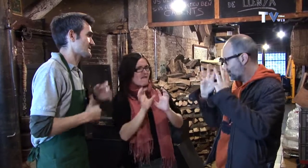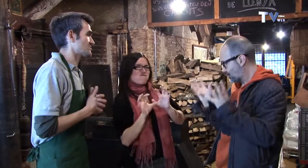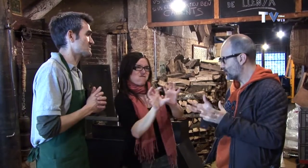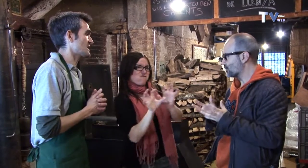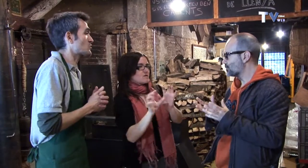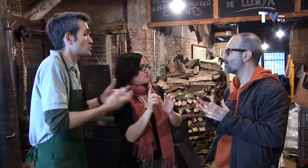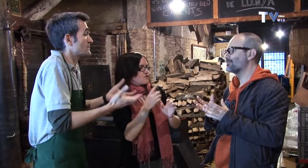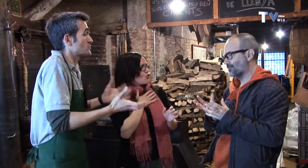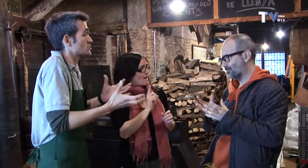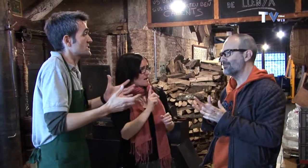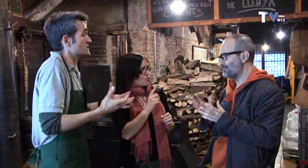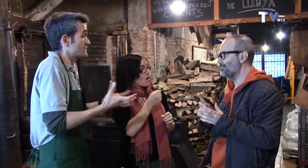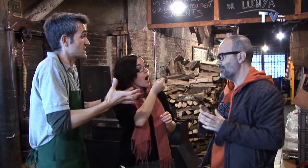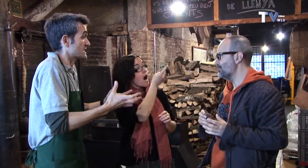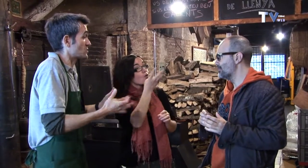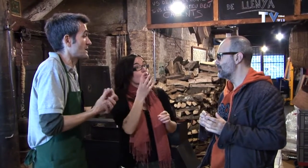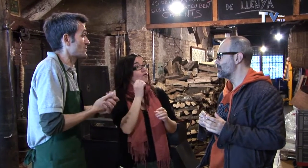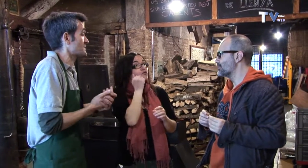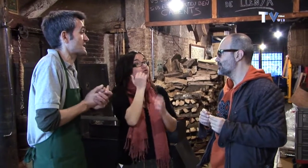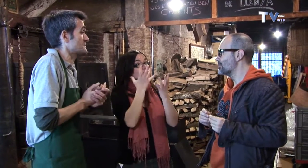Controlamos la temperatura pero no dirigimos el calor